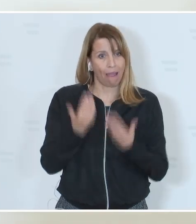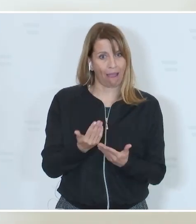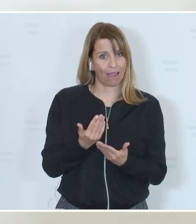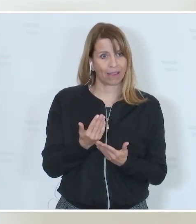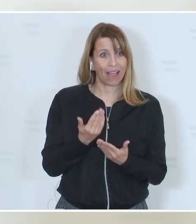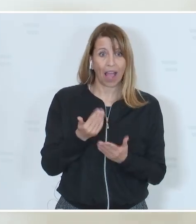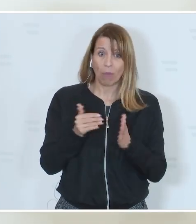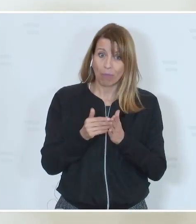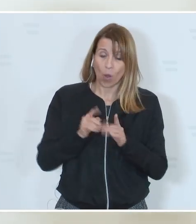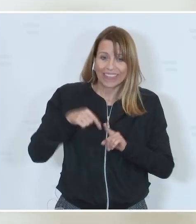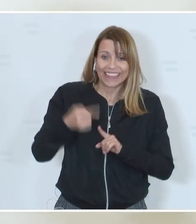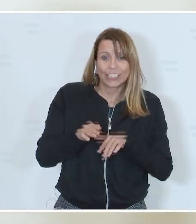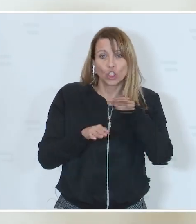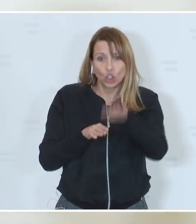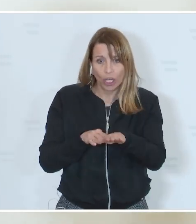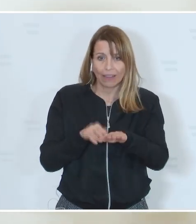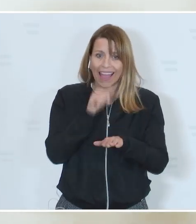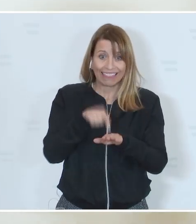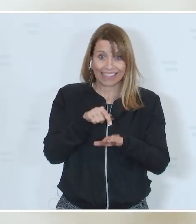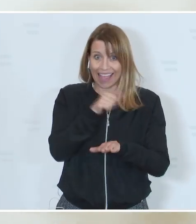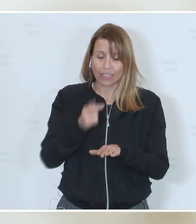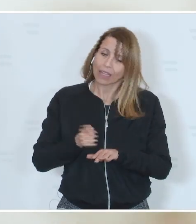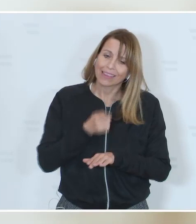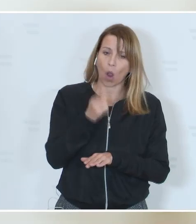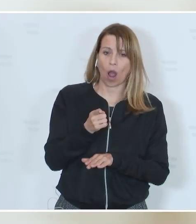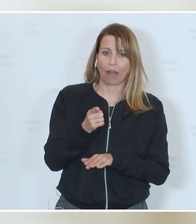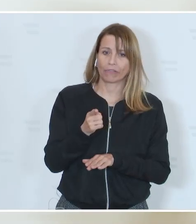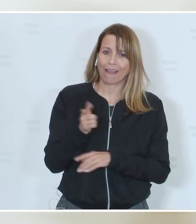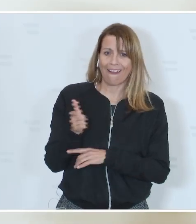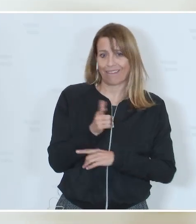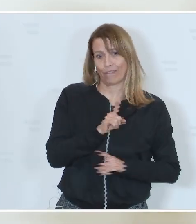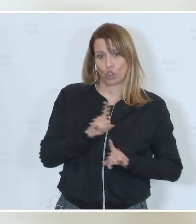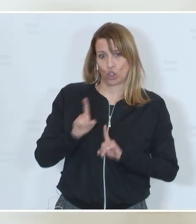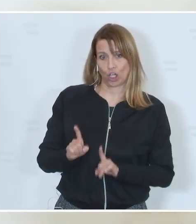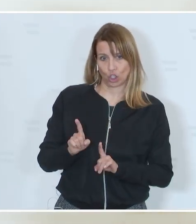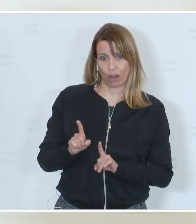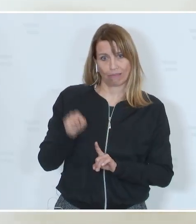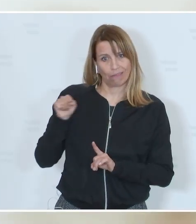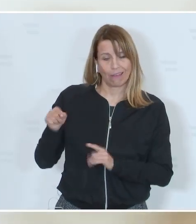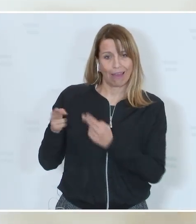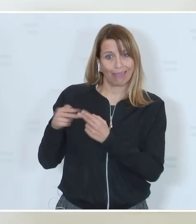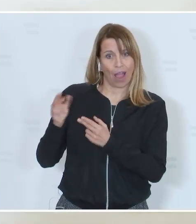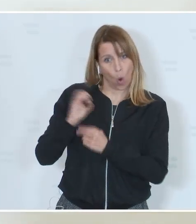Schritt ist ein dauerhafter Waffenstillstand im Nahen Osten. Ich weiß, dass im Nahen Osten diese